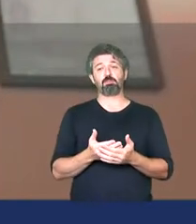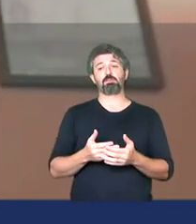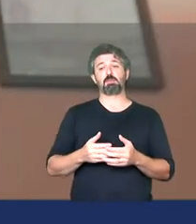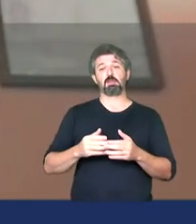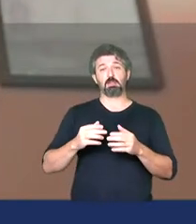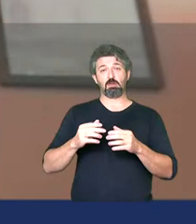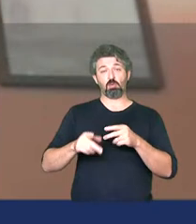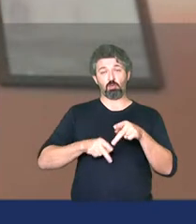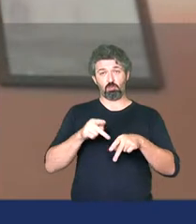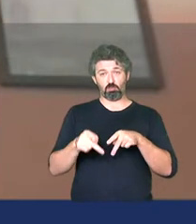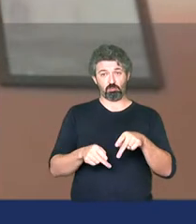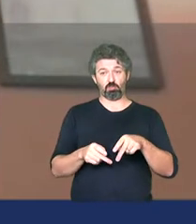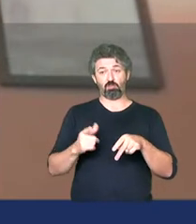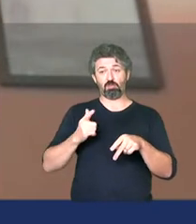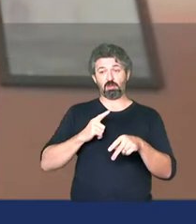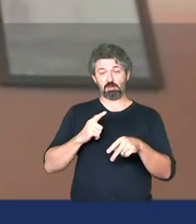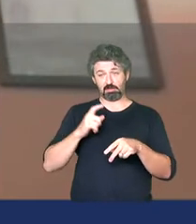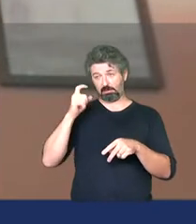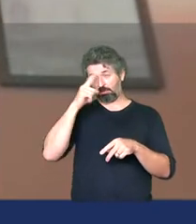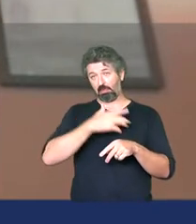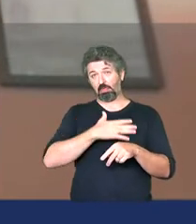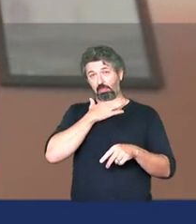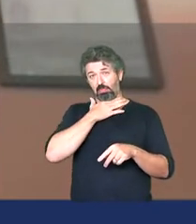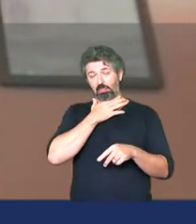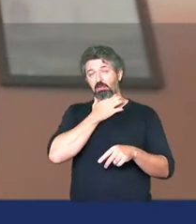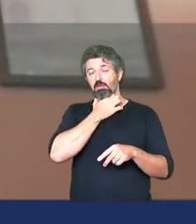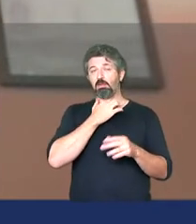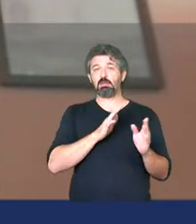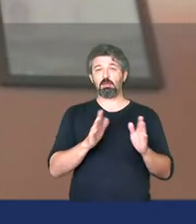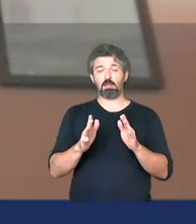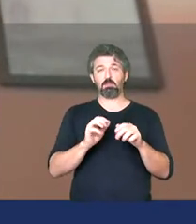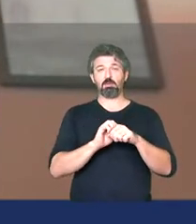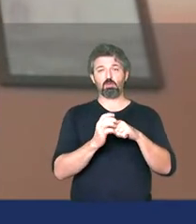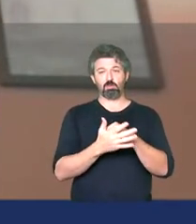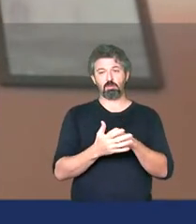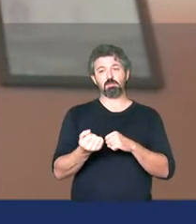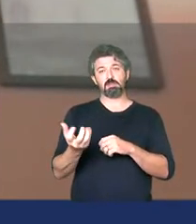ALGUM MOTIVO, ESSE CONGRESSO ACREDITOU O QUE CIDADÃO BRASILEIRO, OS QUE ESTAVAM EM DIFICULDADE NA PANDEMIA,